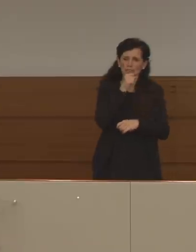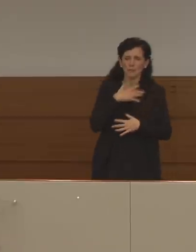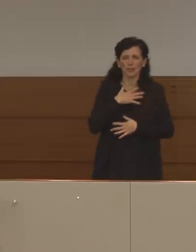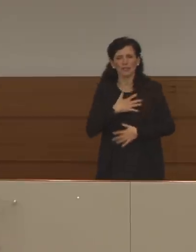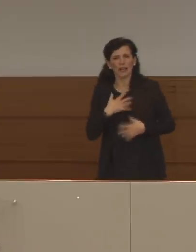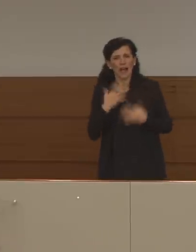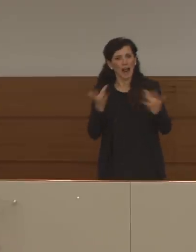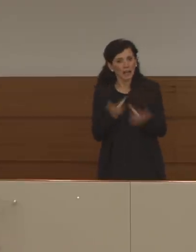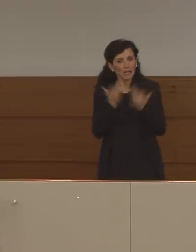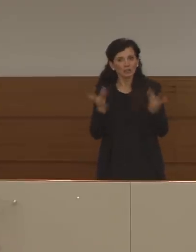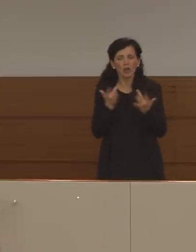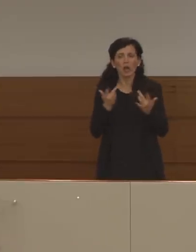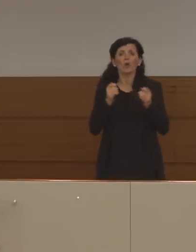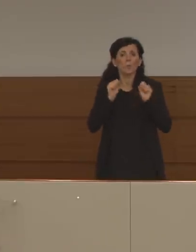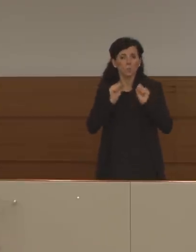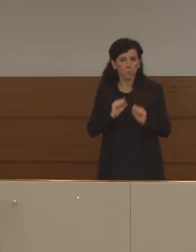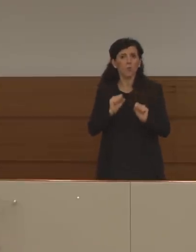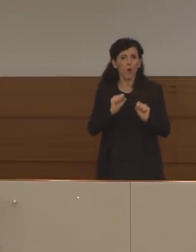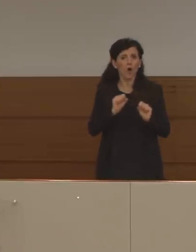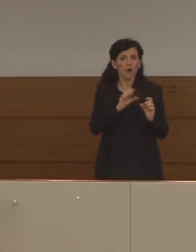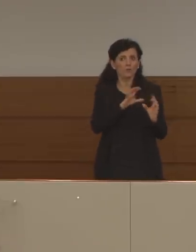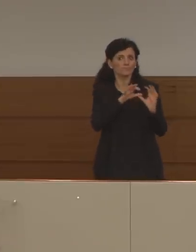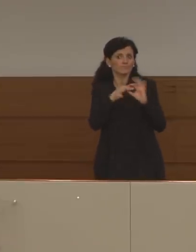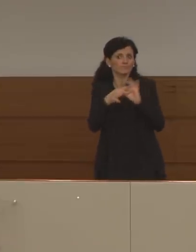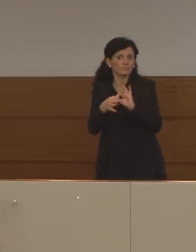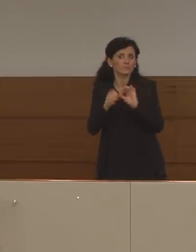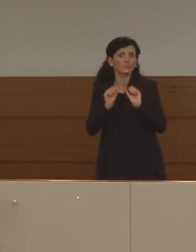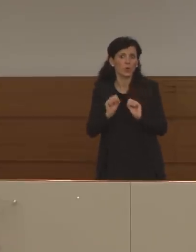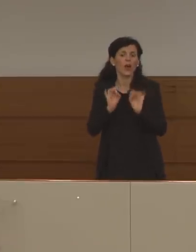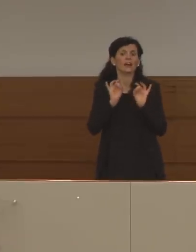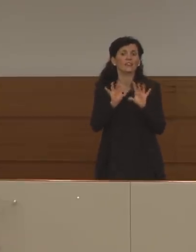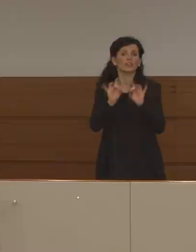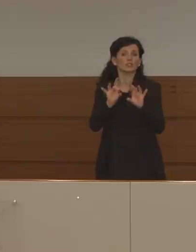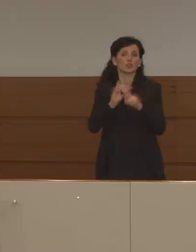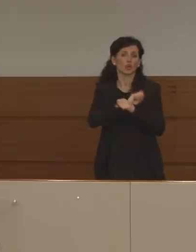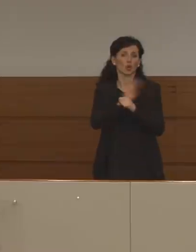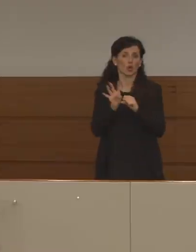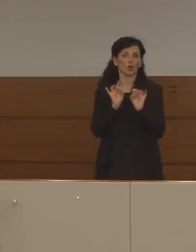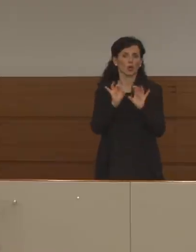fase di un'infezione da coronavirus quindi non escano, non abbiano contatti